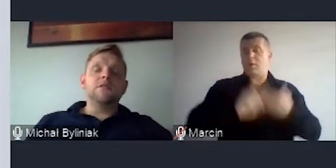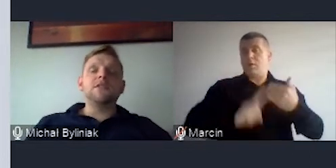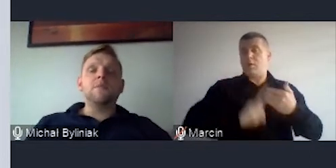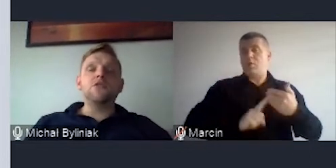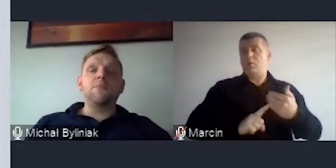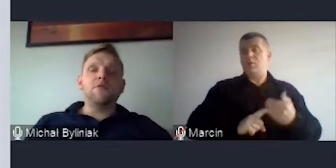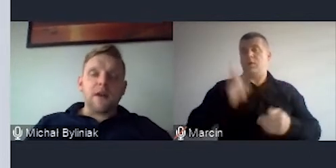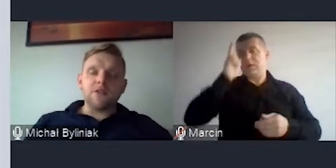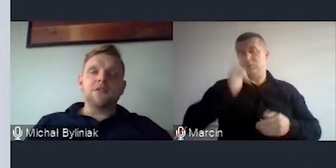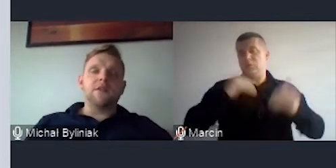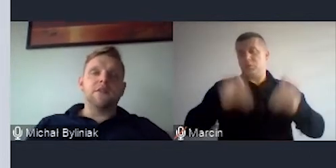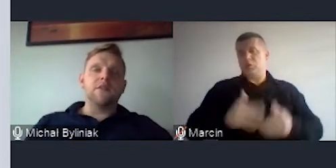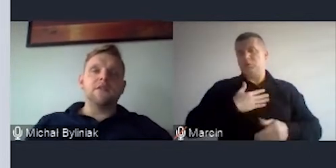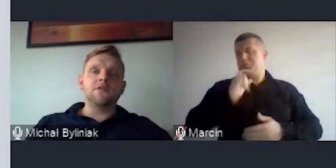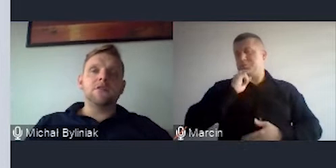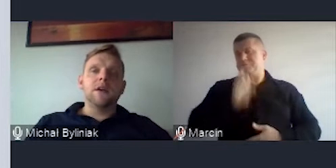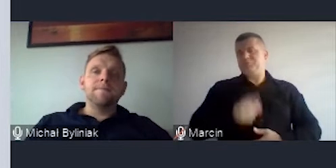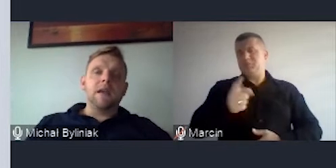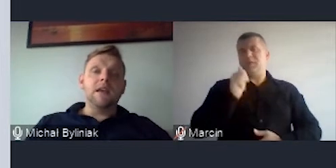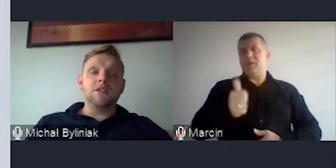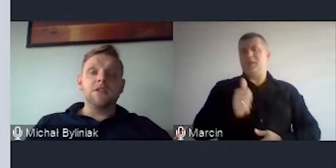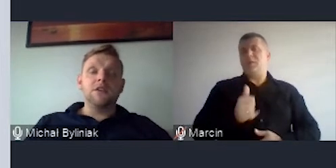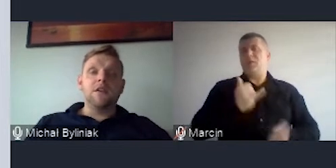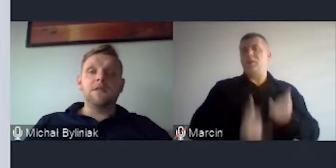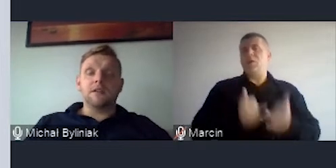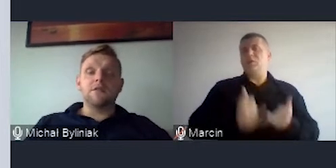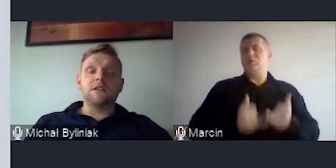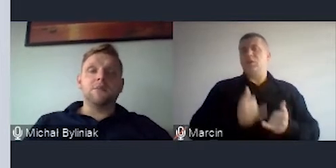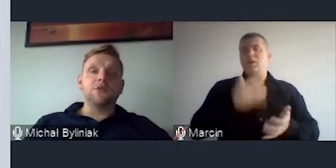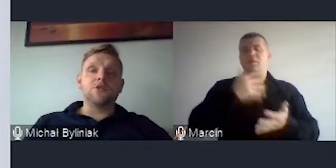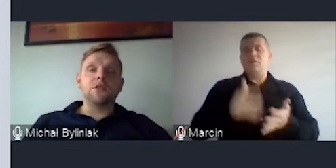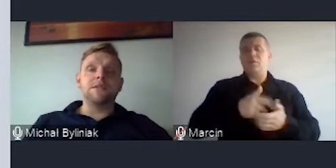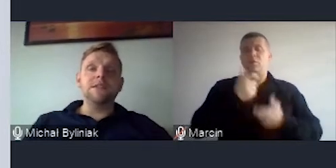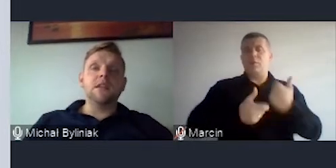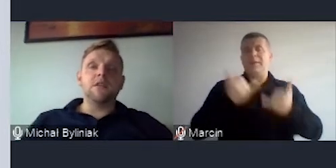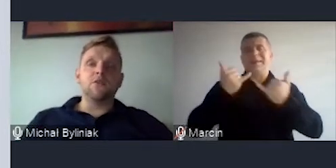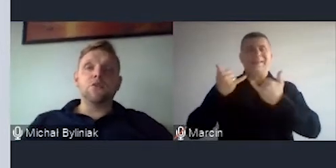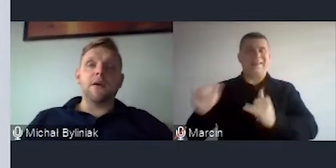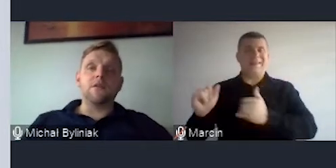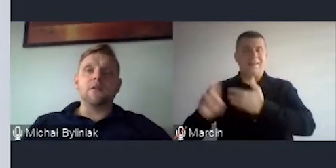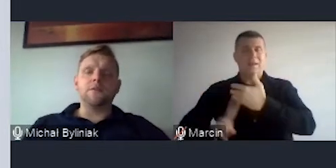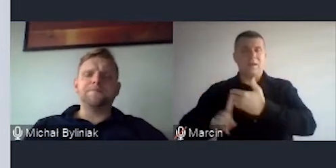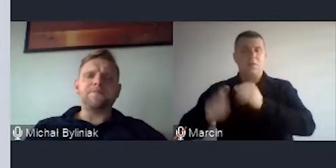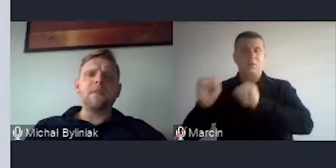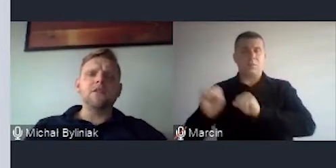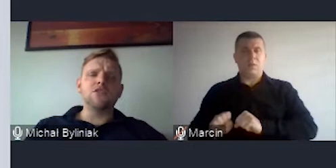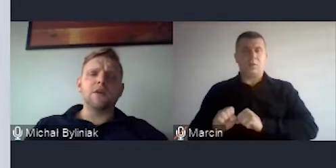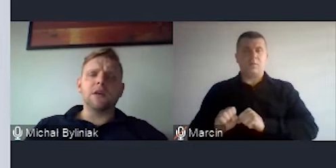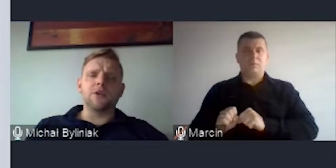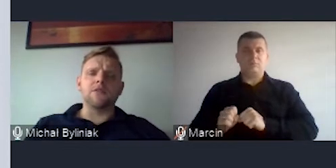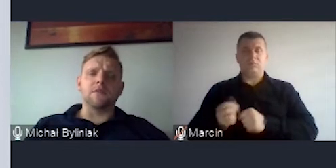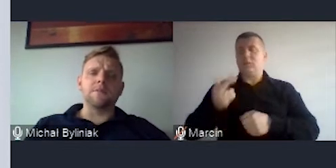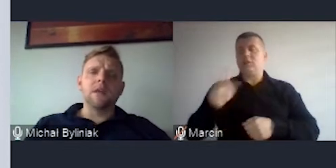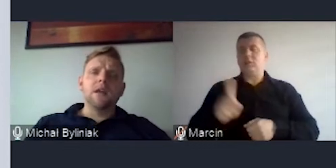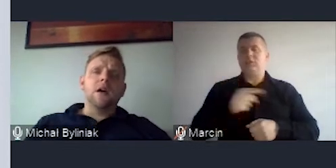Instytucja może podważyć kwalifikowalność, jeśli wydatek zostanie poniesiony z innego rachunku bankowego niż rachunek projektowy.